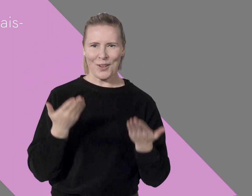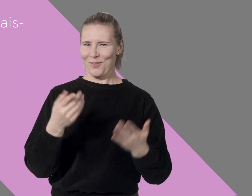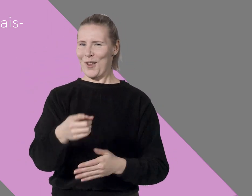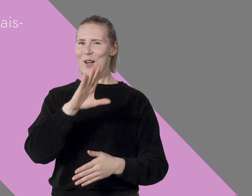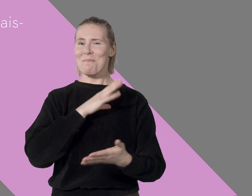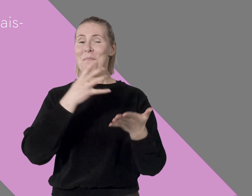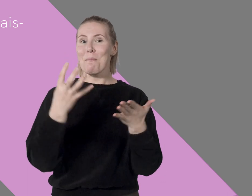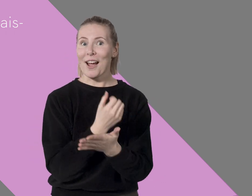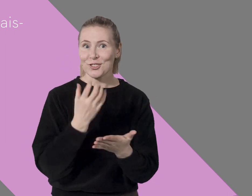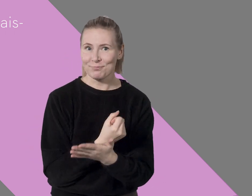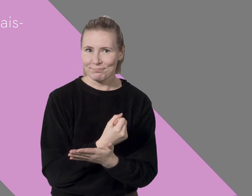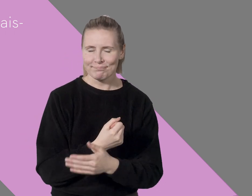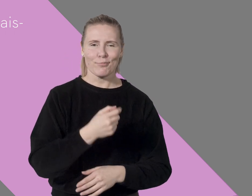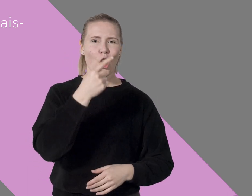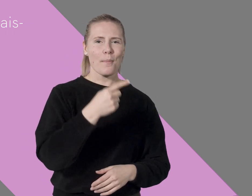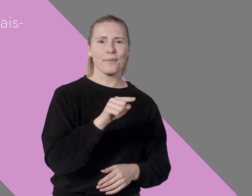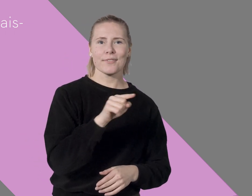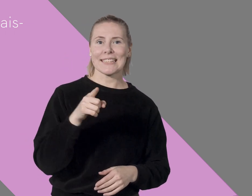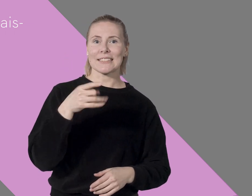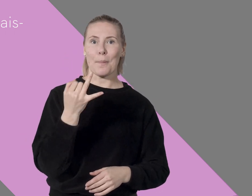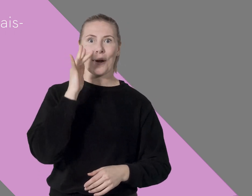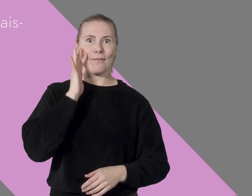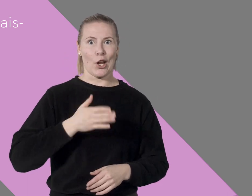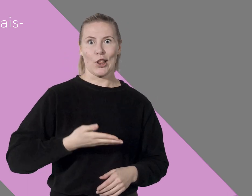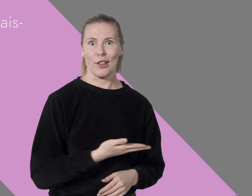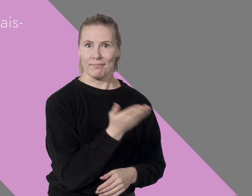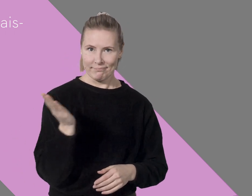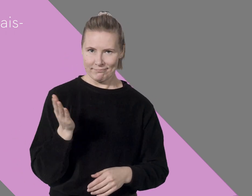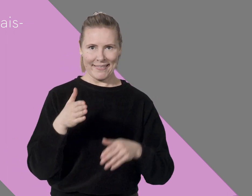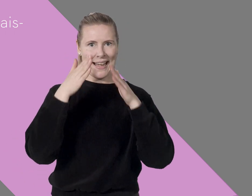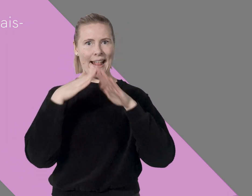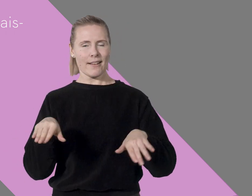Nyt se on mahdollista, sillä 10−17 -vuotiaille lapsille suunnatulla leirillä -